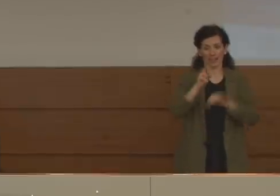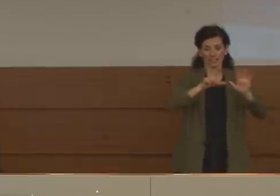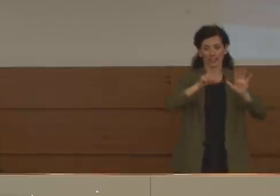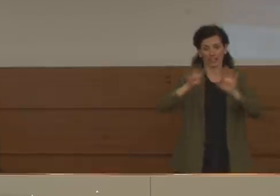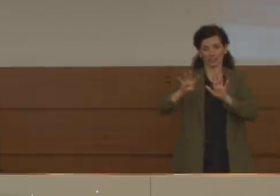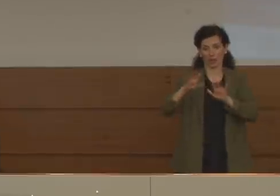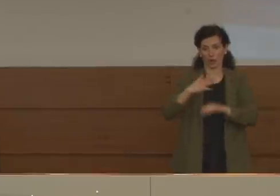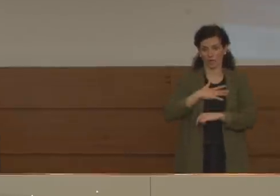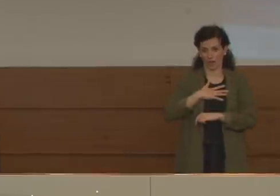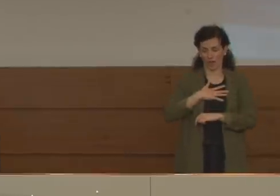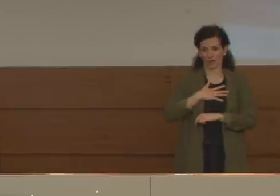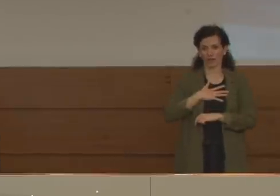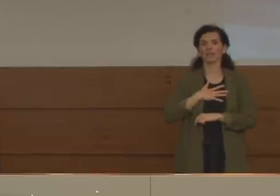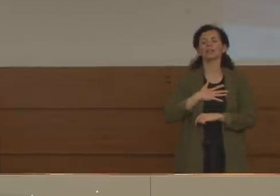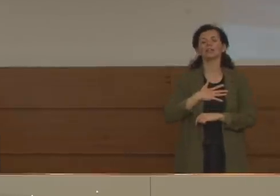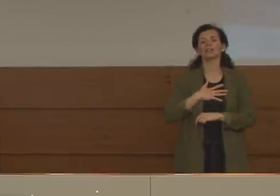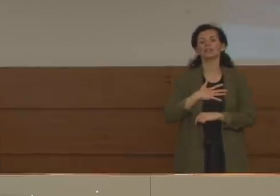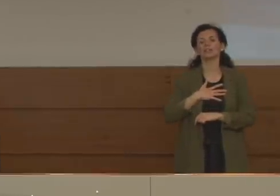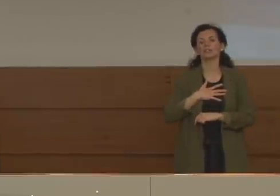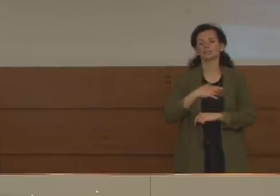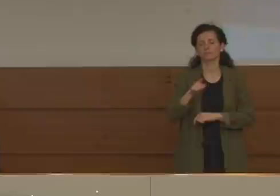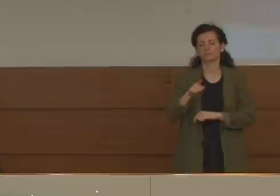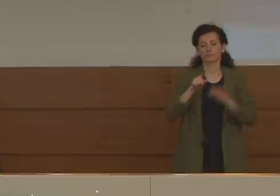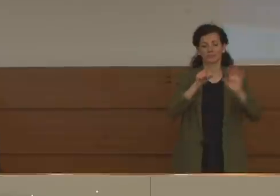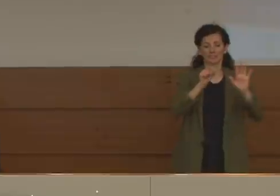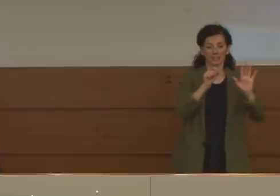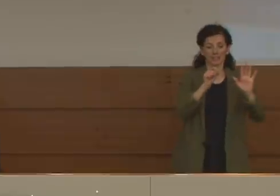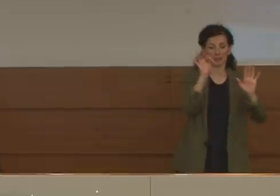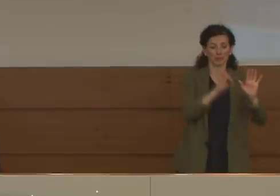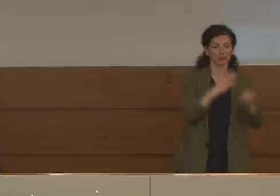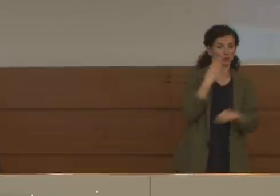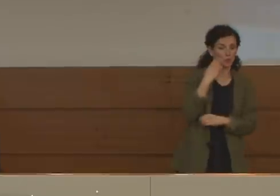colpisce sempre il fatto che sono 70% uomini e 30% donne.